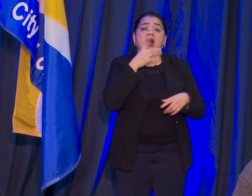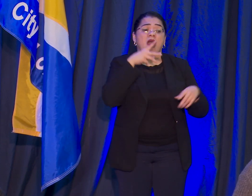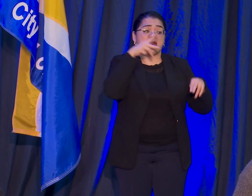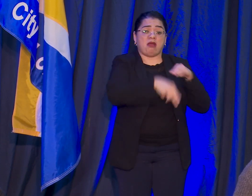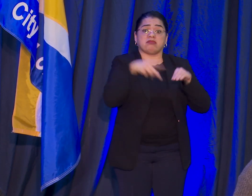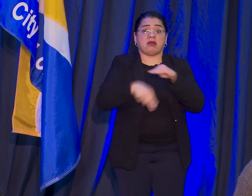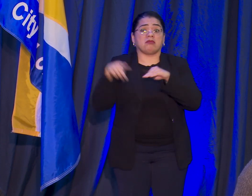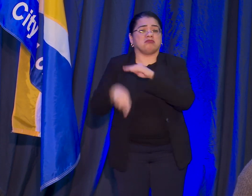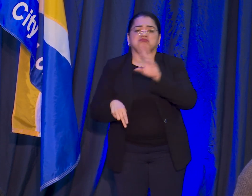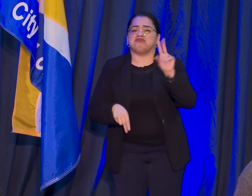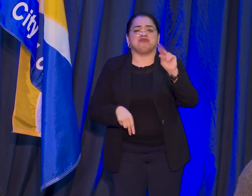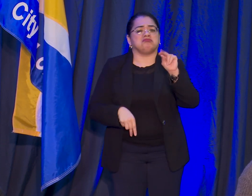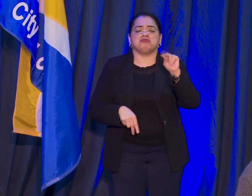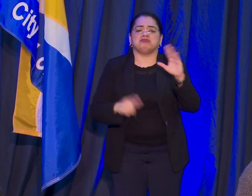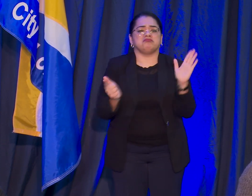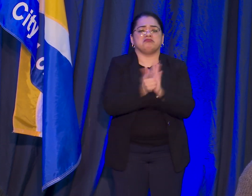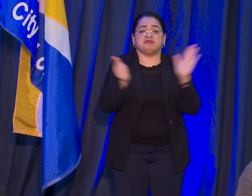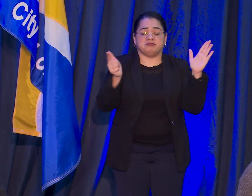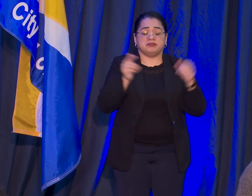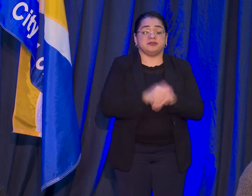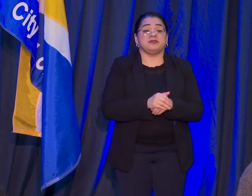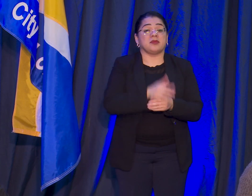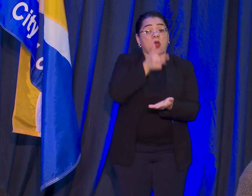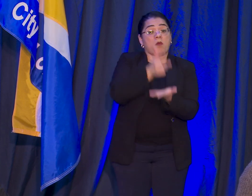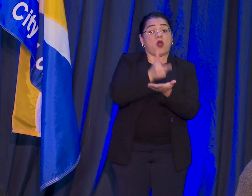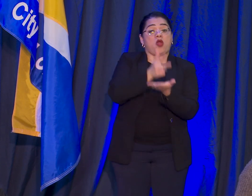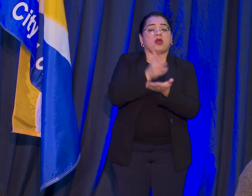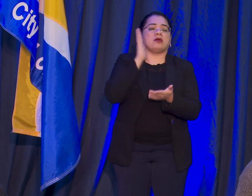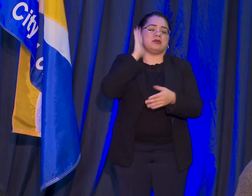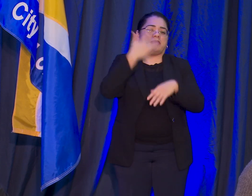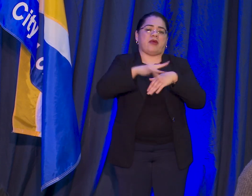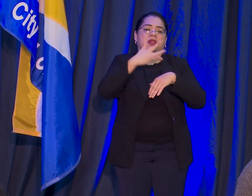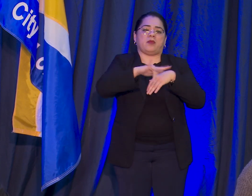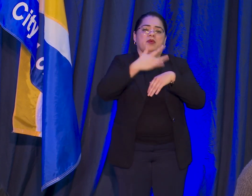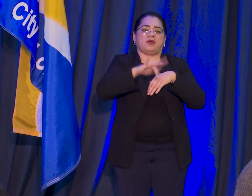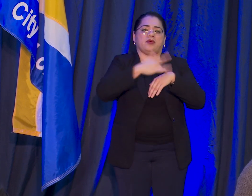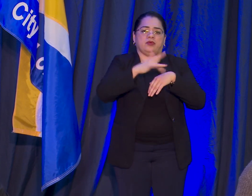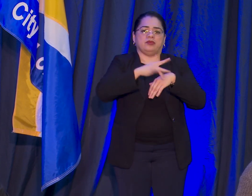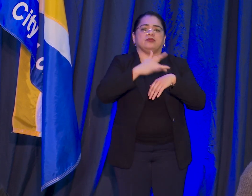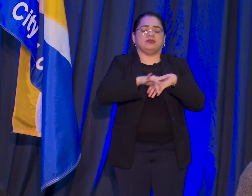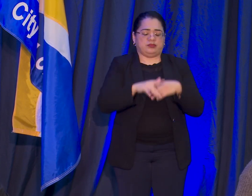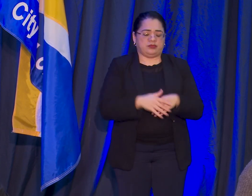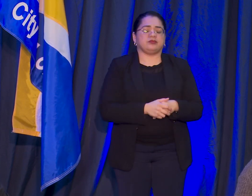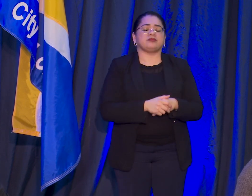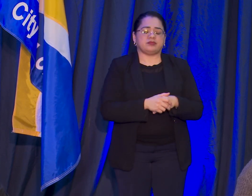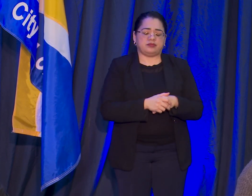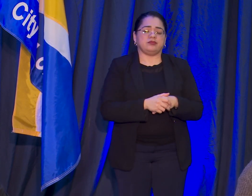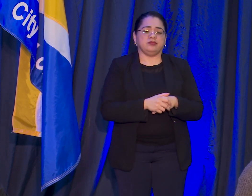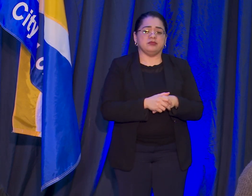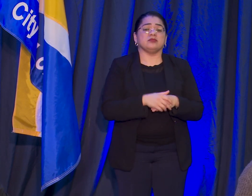el estacionamiento hasta esta semana no van a star Dondo multa pero empezando el